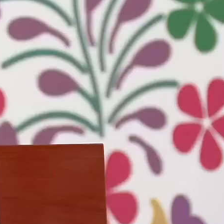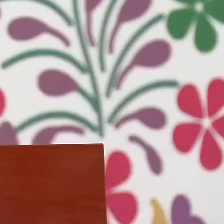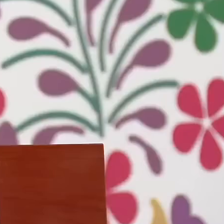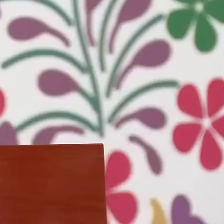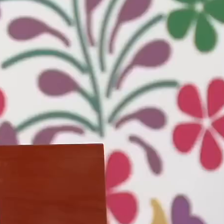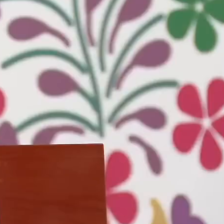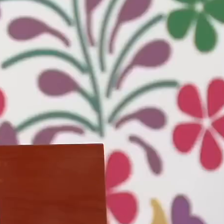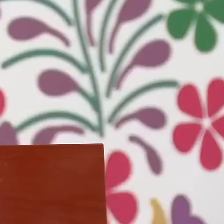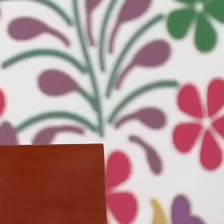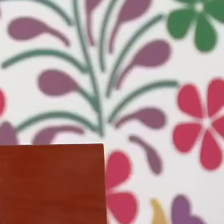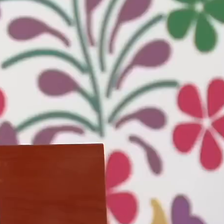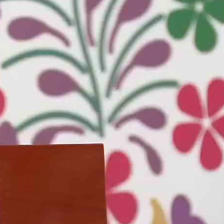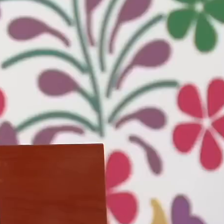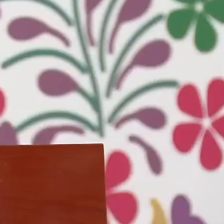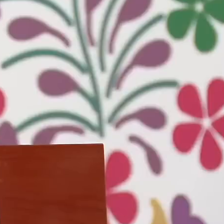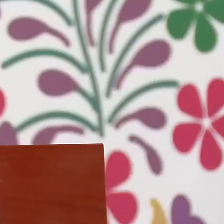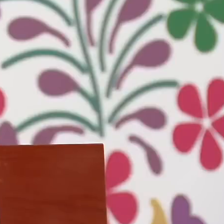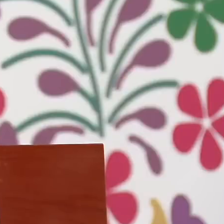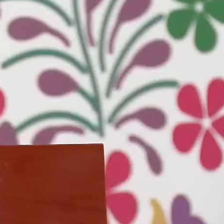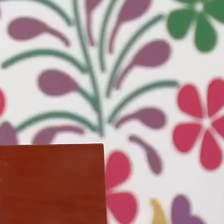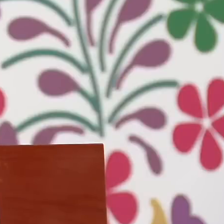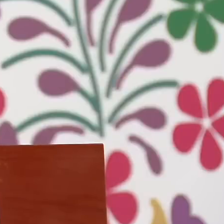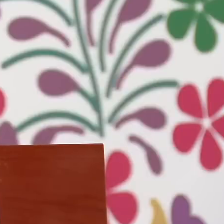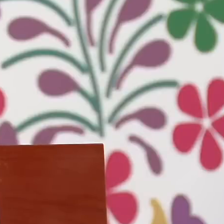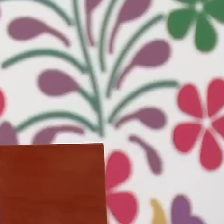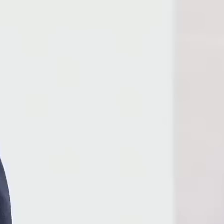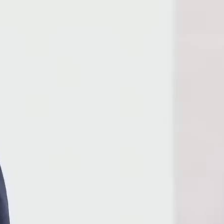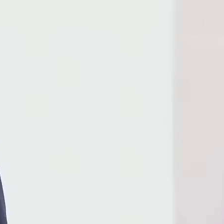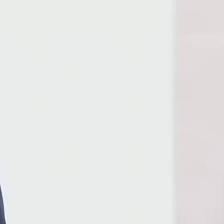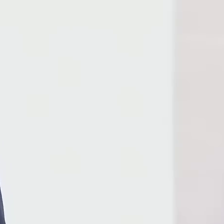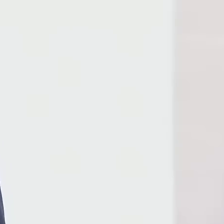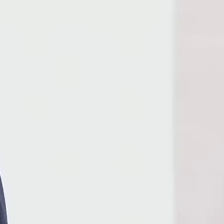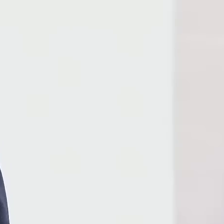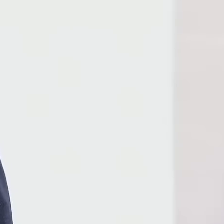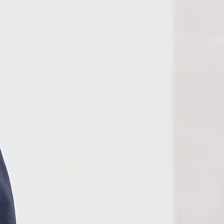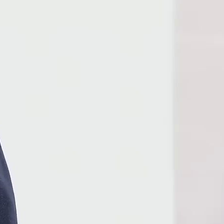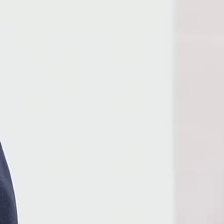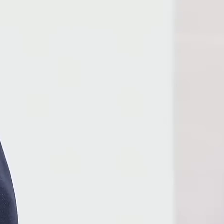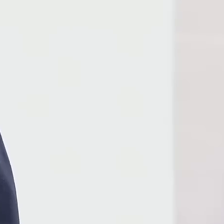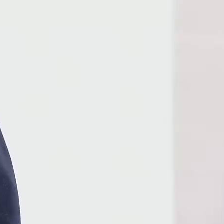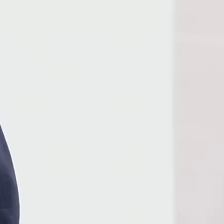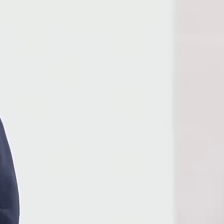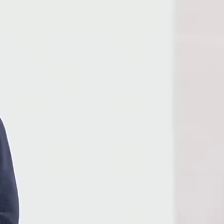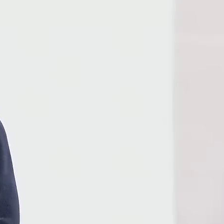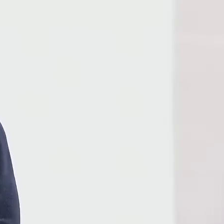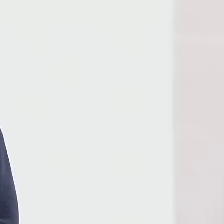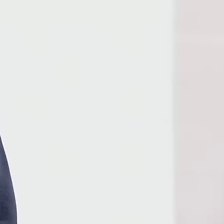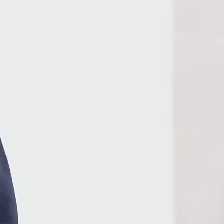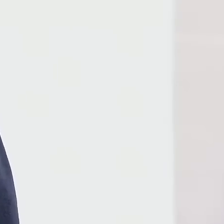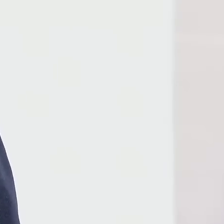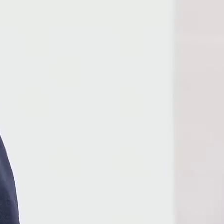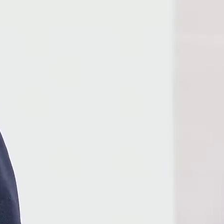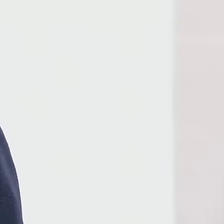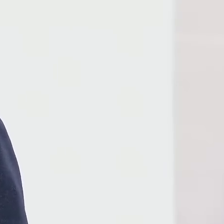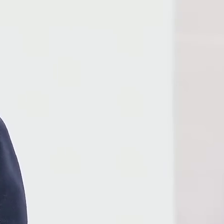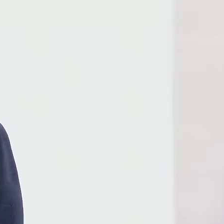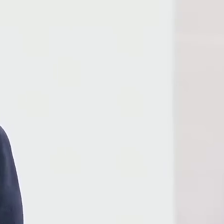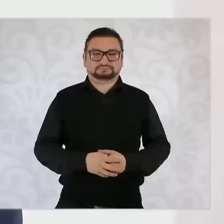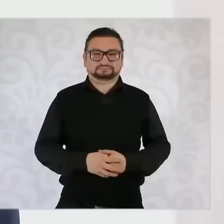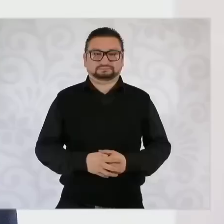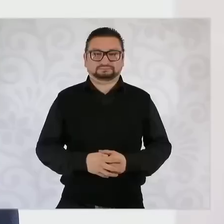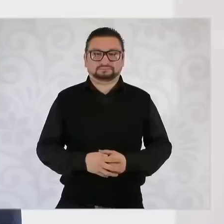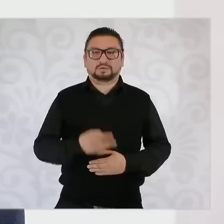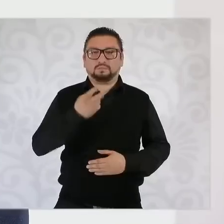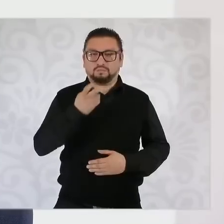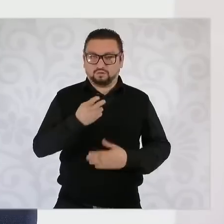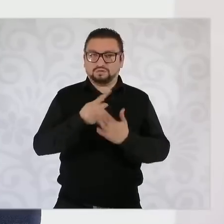escuela el derecho a vivir plenamente y para eso son los programas de bienestar y para eso estamos